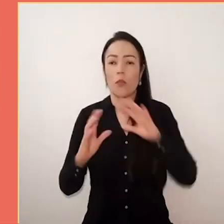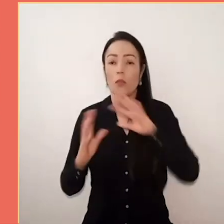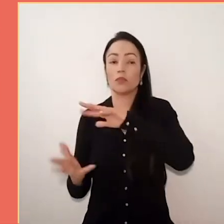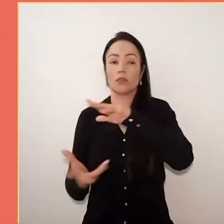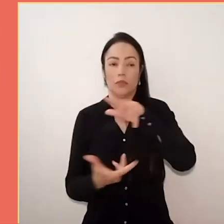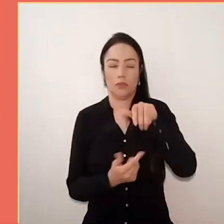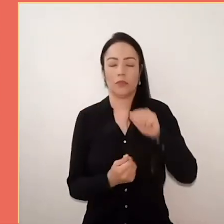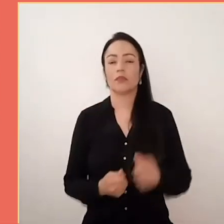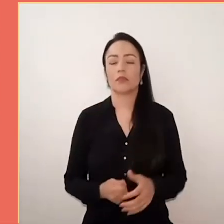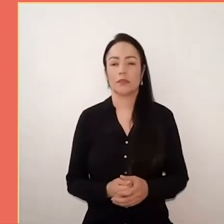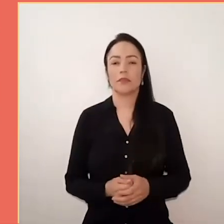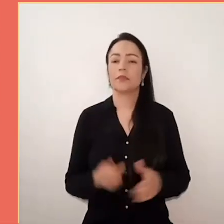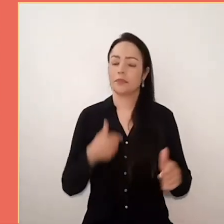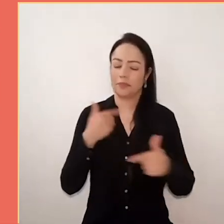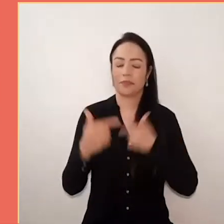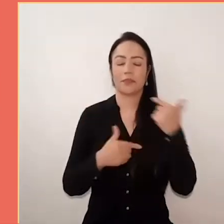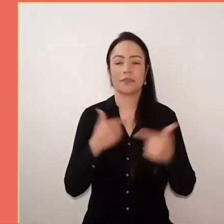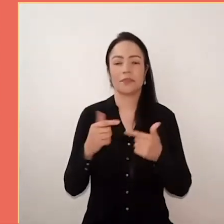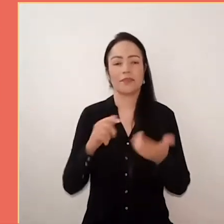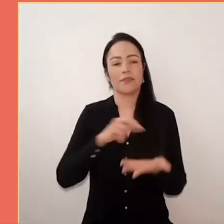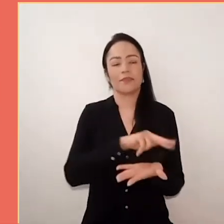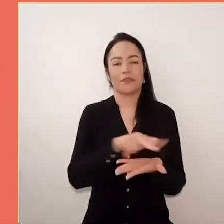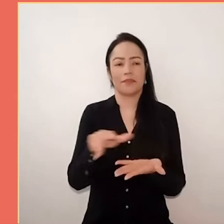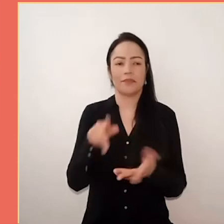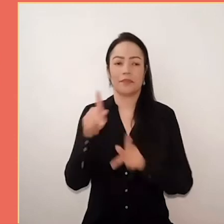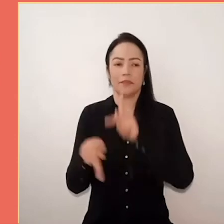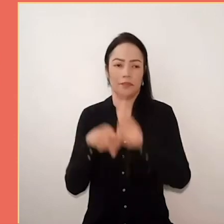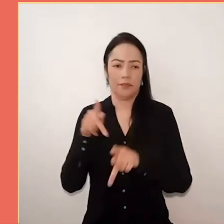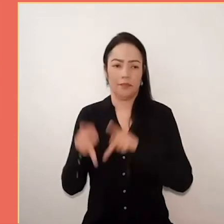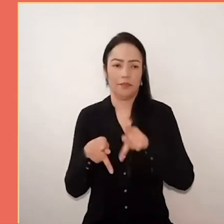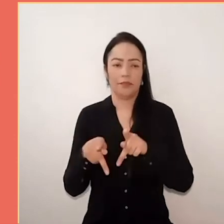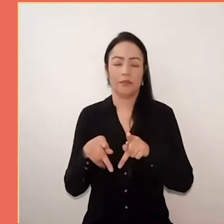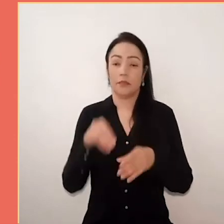Eu trabalho com vários públicos dentro do meu trabalho atual,